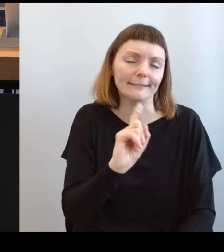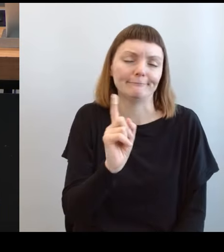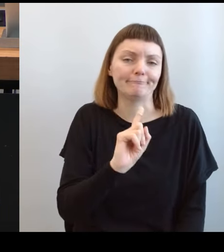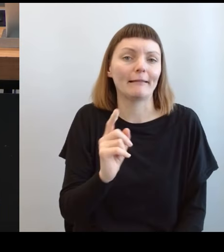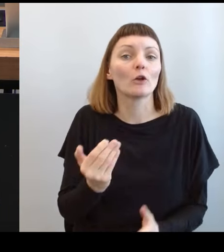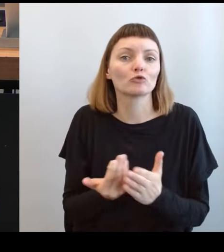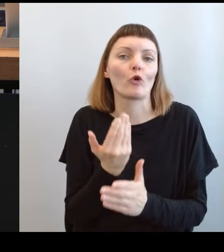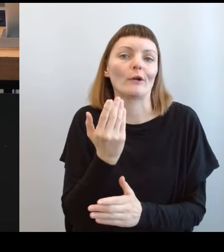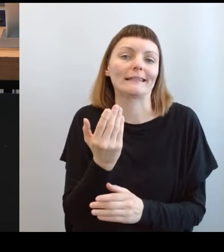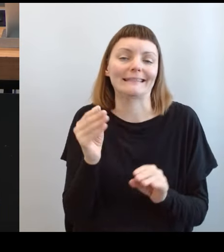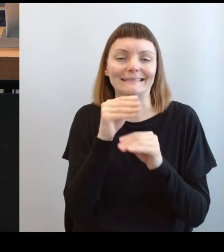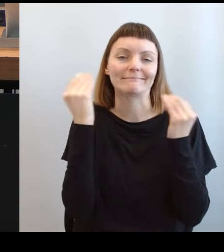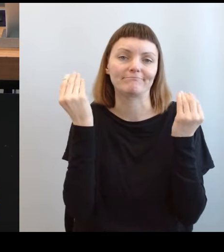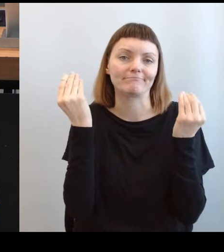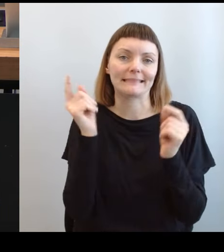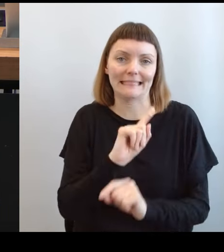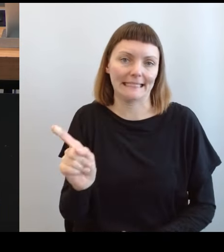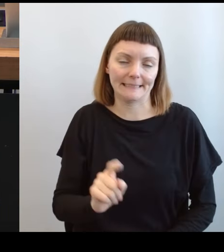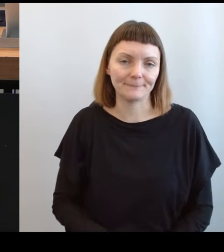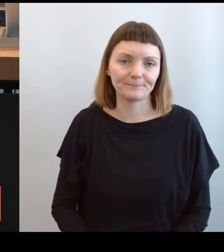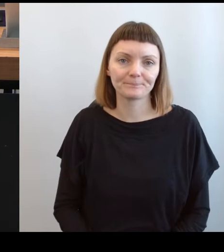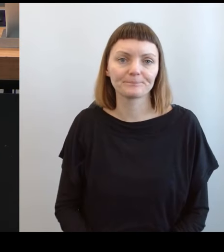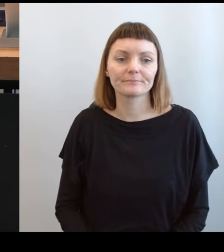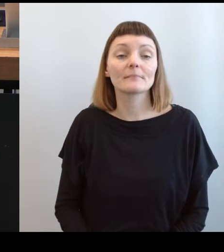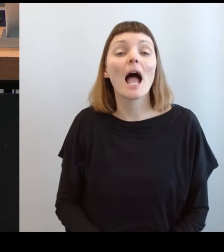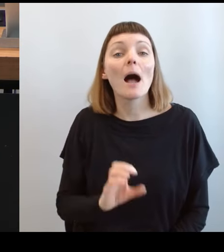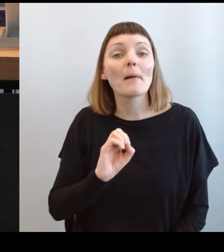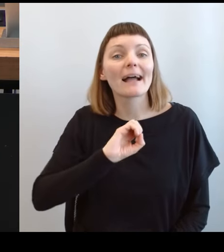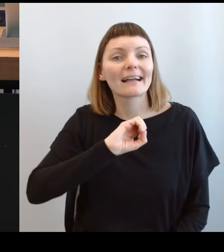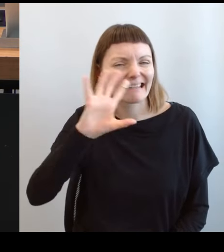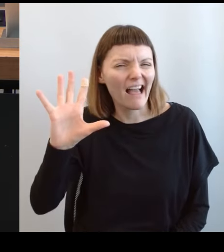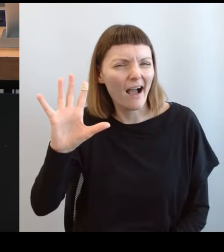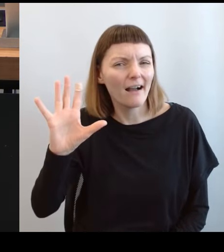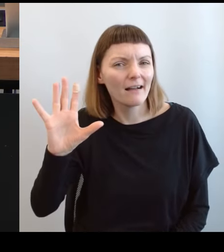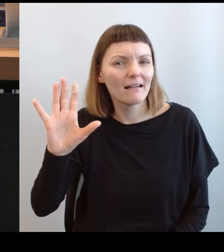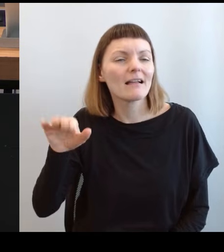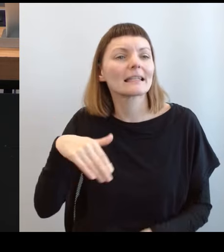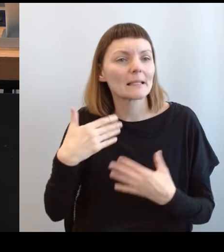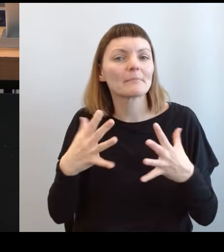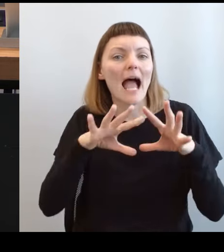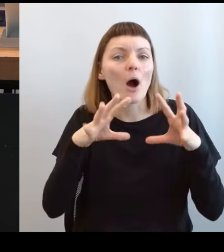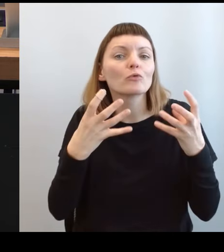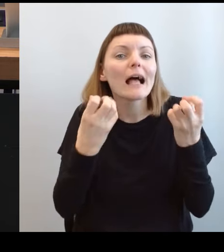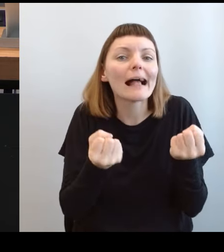angesprochen, dass wir Haushaltstitel haben, wo es eine politische Entscheidung ist, ob ich die zum Beispiel